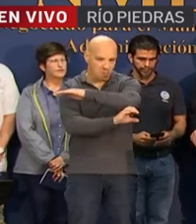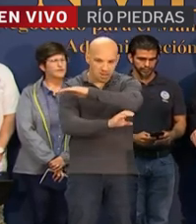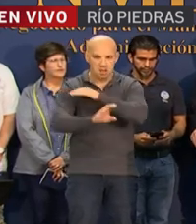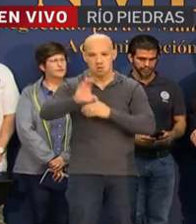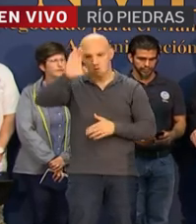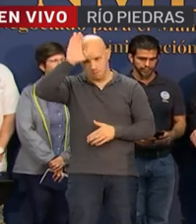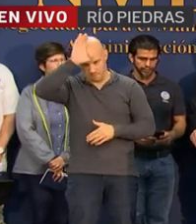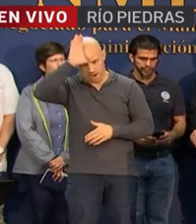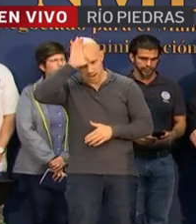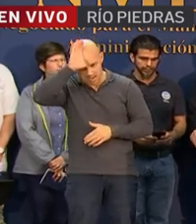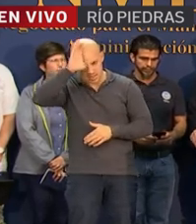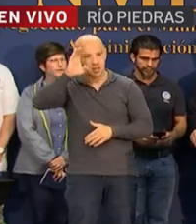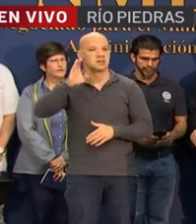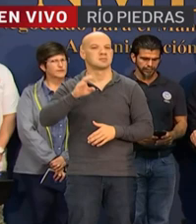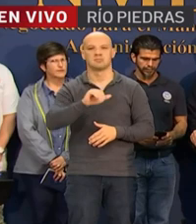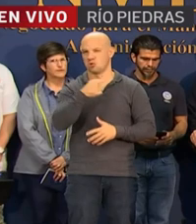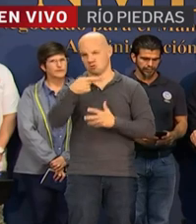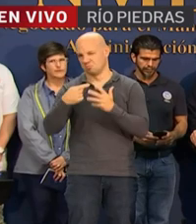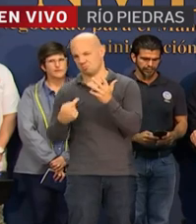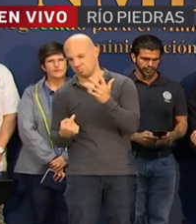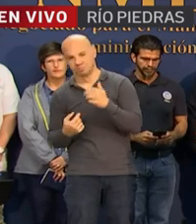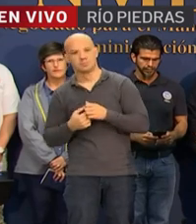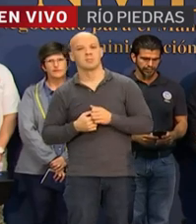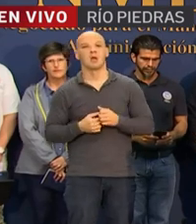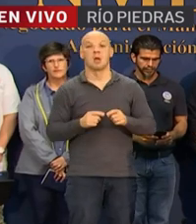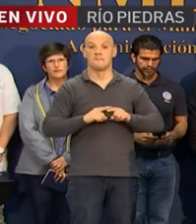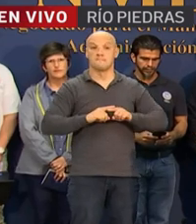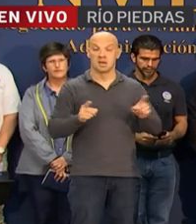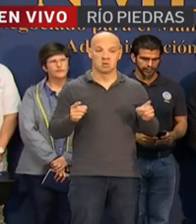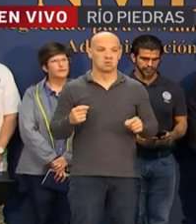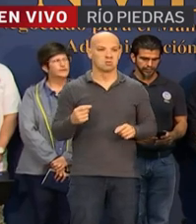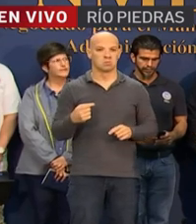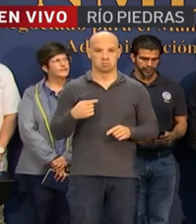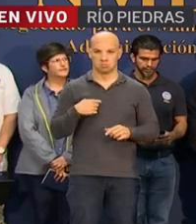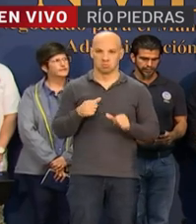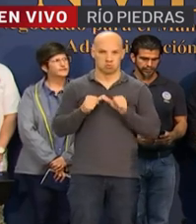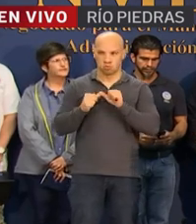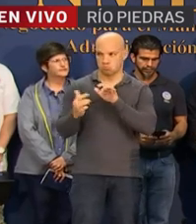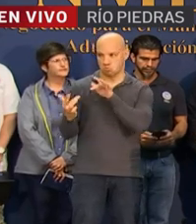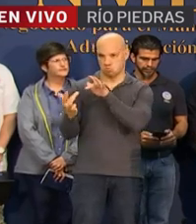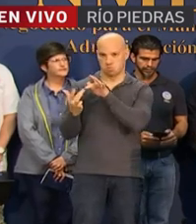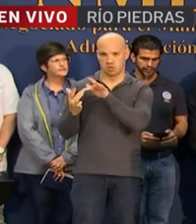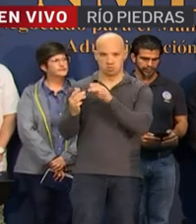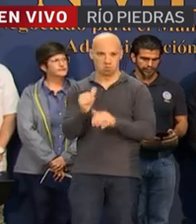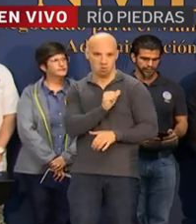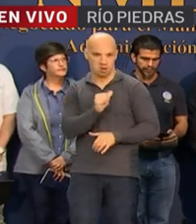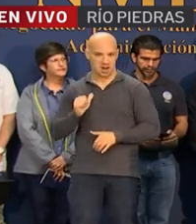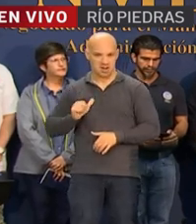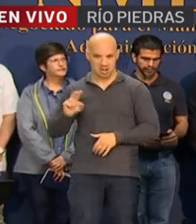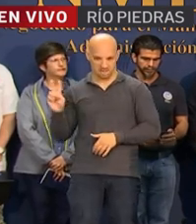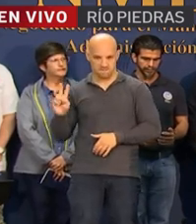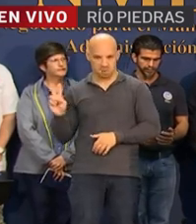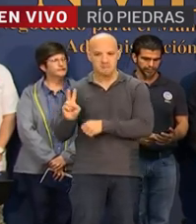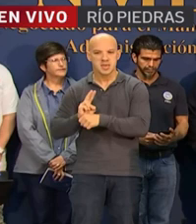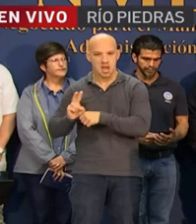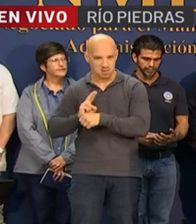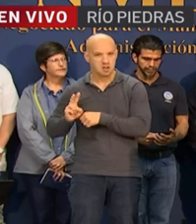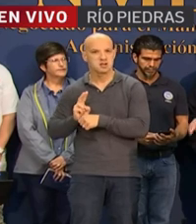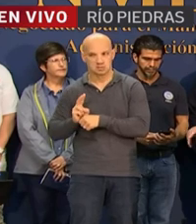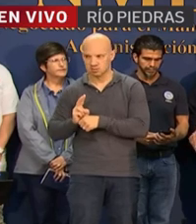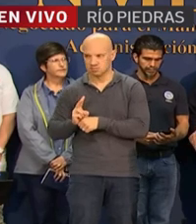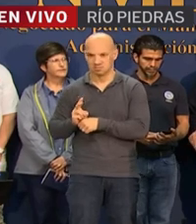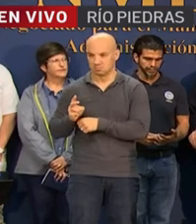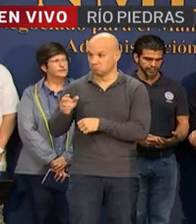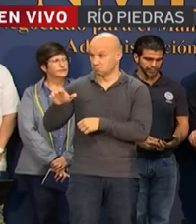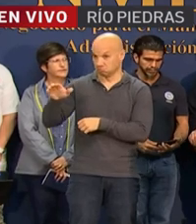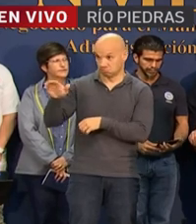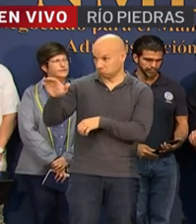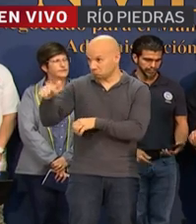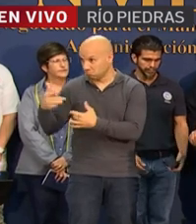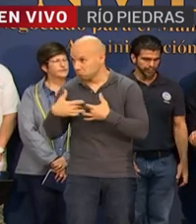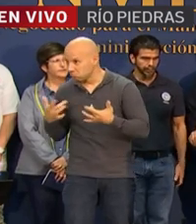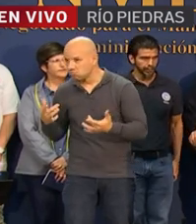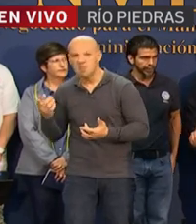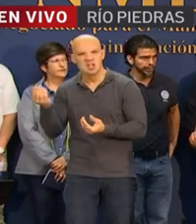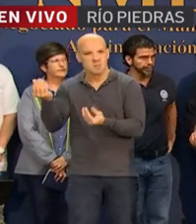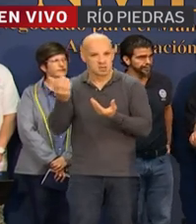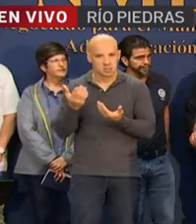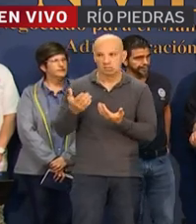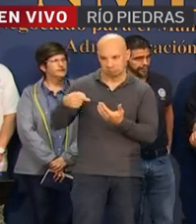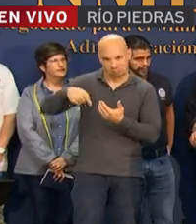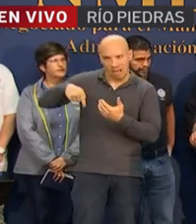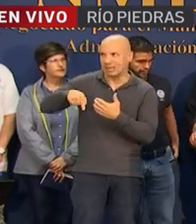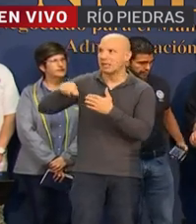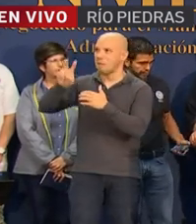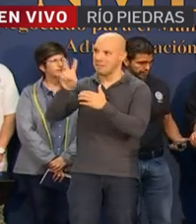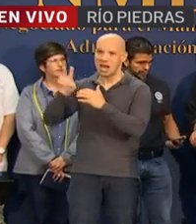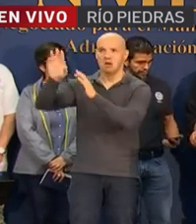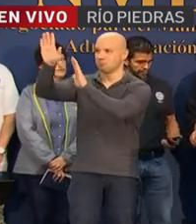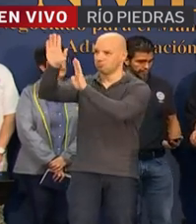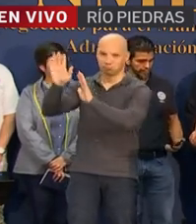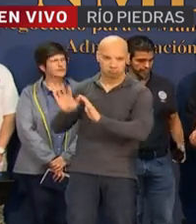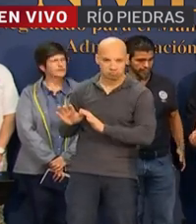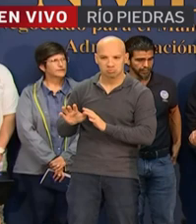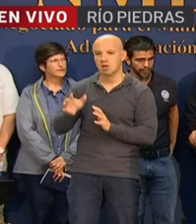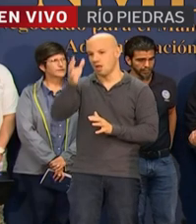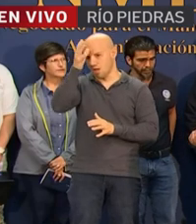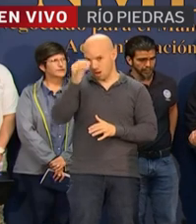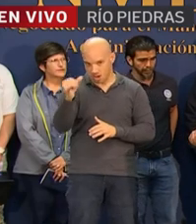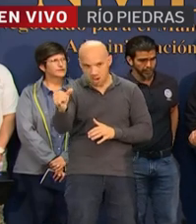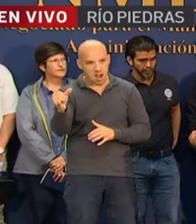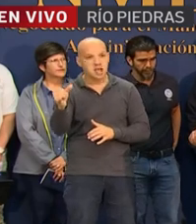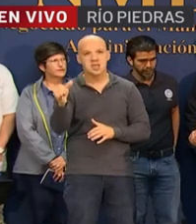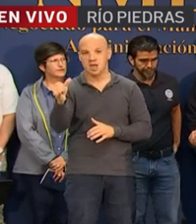DESLIZAMIENTOS, DÍAS